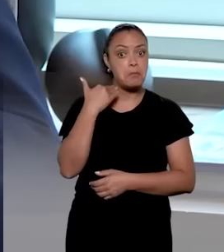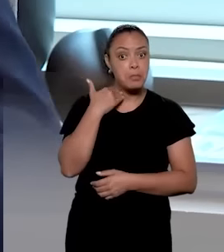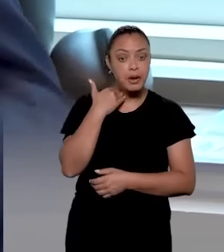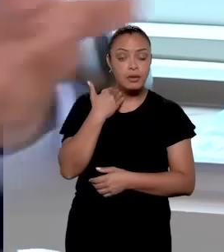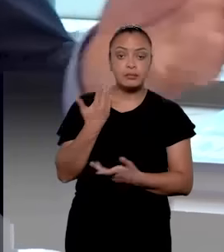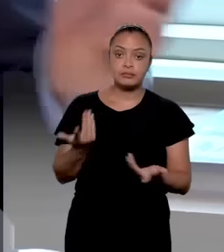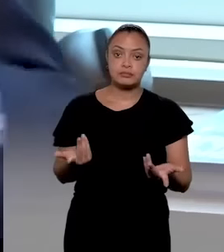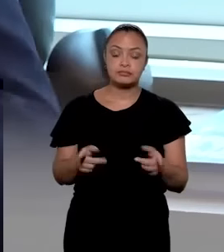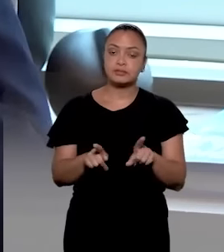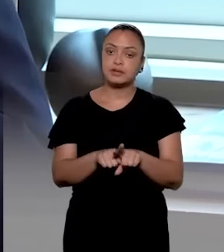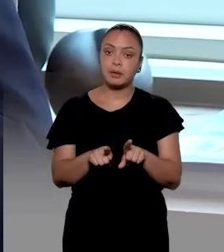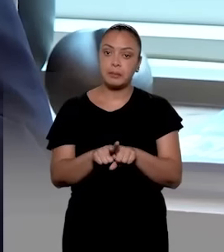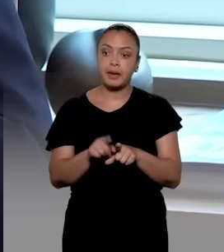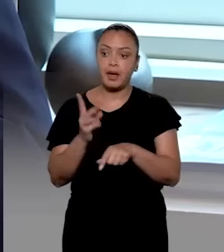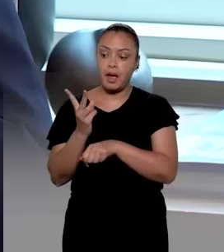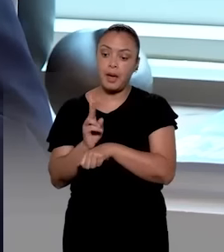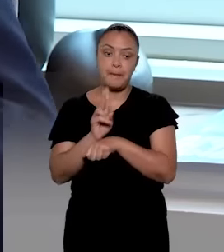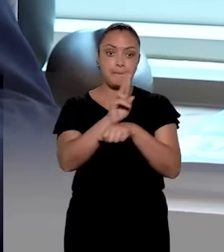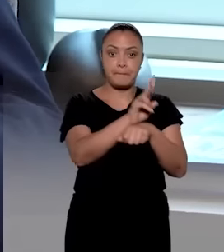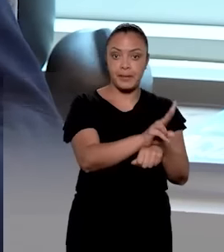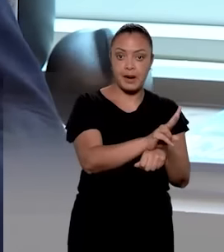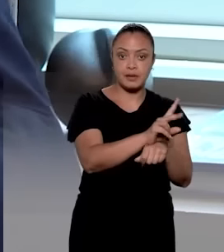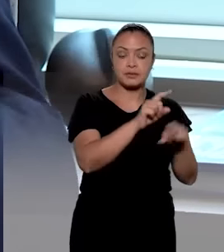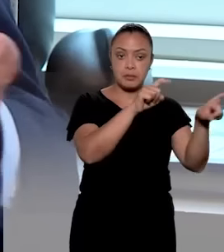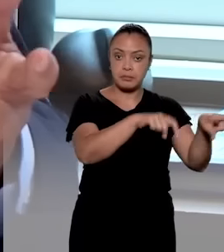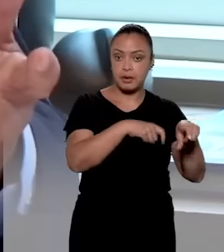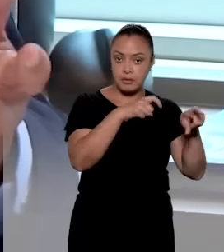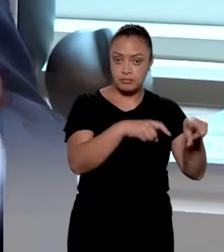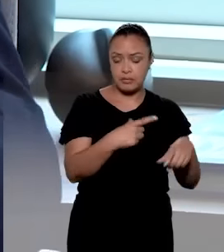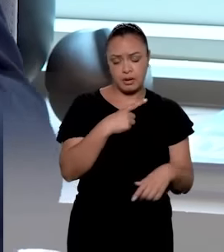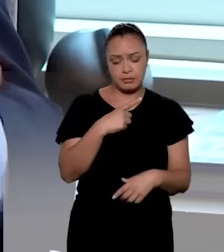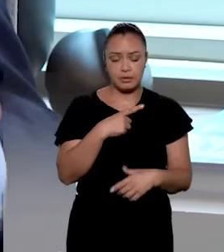Assim como os bancos, que emprestam dinheiro para a agricultura são urbanos, não tem banco rural,